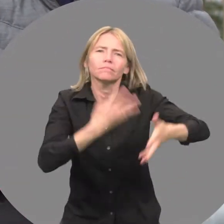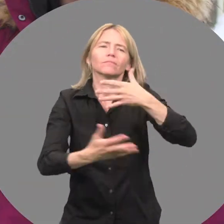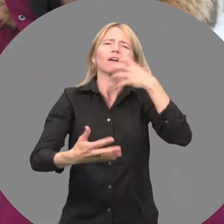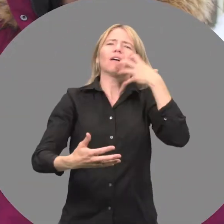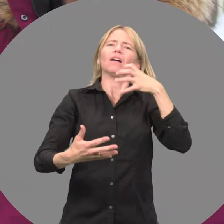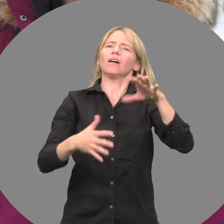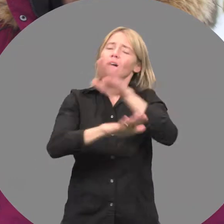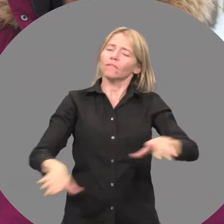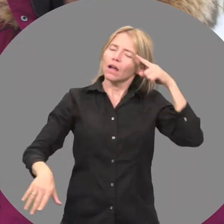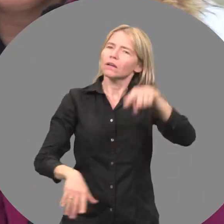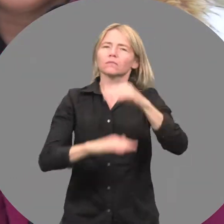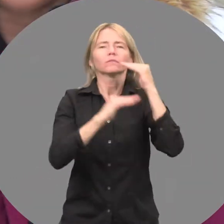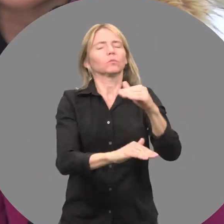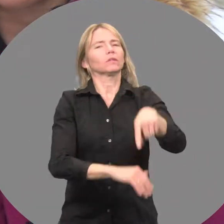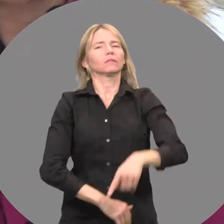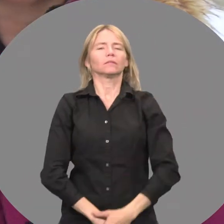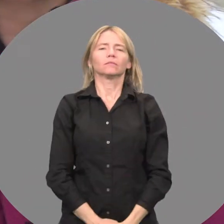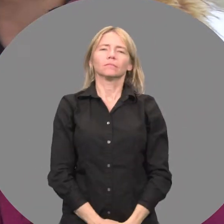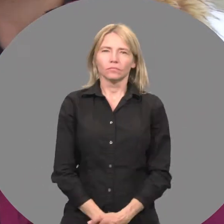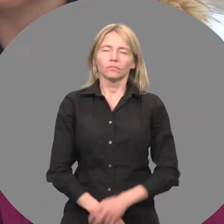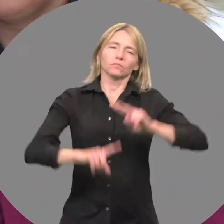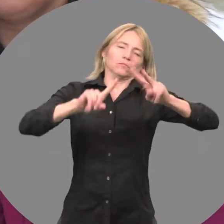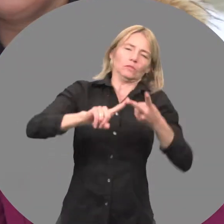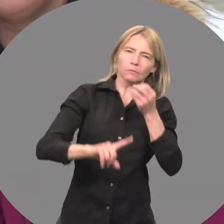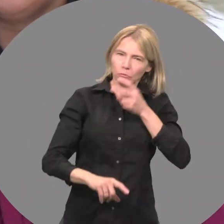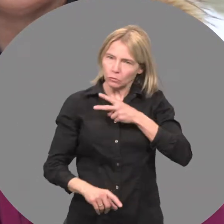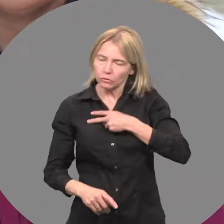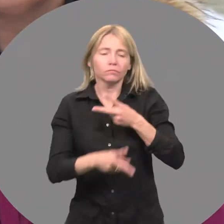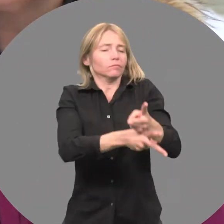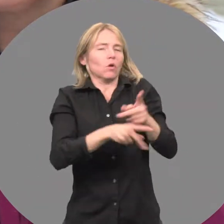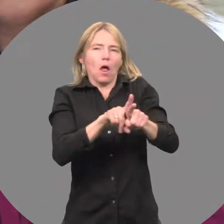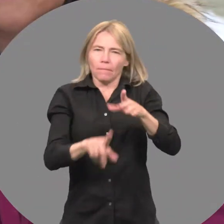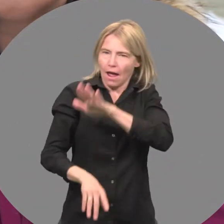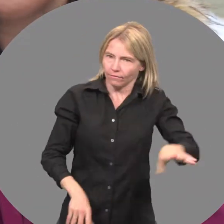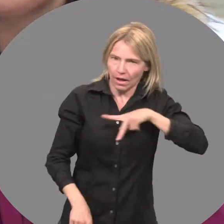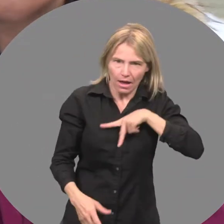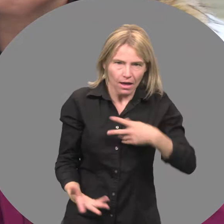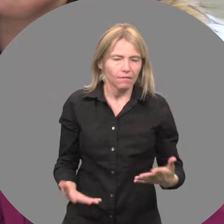Un deuxième chez-soi. Je les traite comme mes propres enfants. Je les aime comme s'ils étaient les miens.